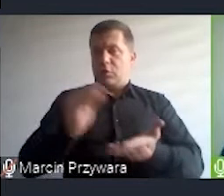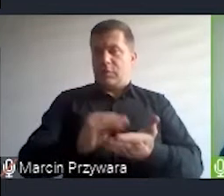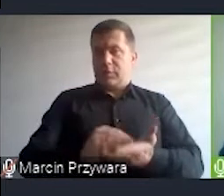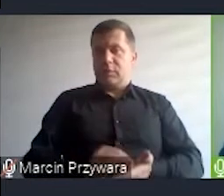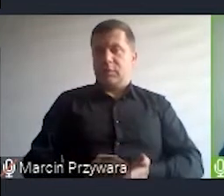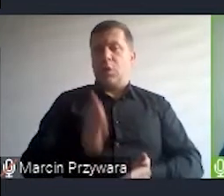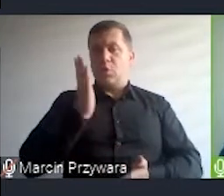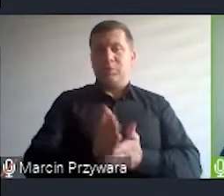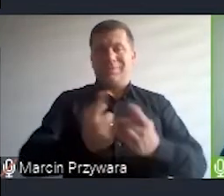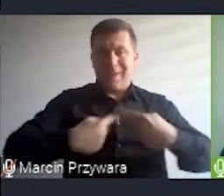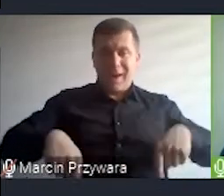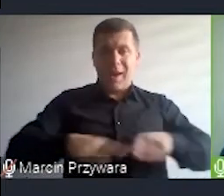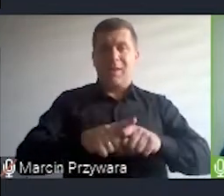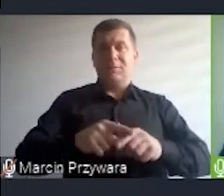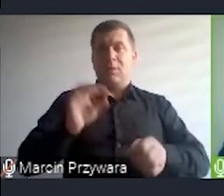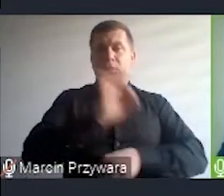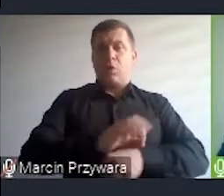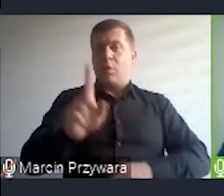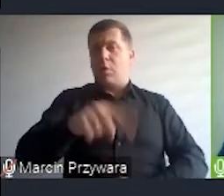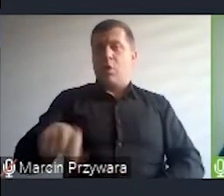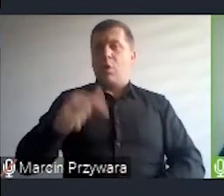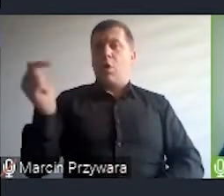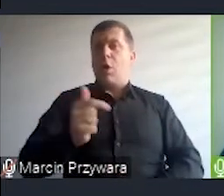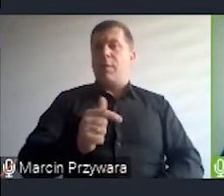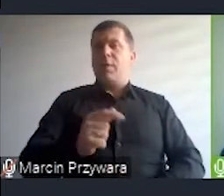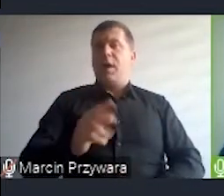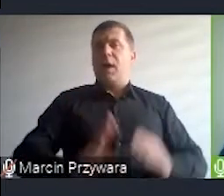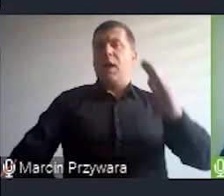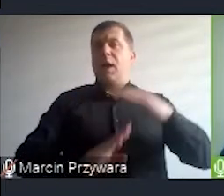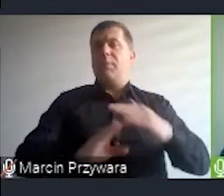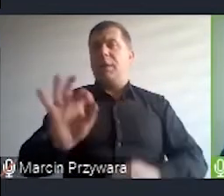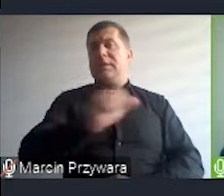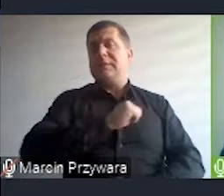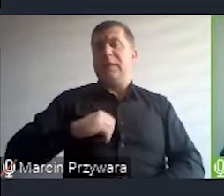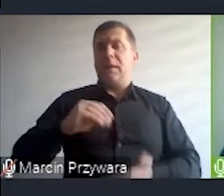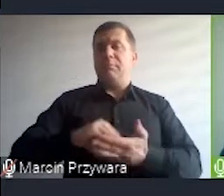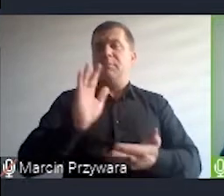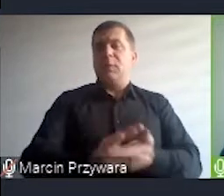a na etapie realizacji projektu obowiązuje Państwa ten limit, który sami wpisaliście sobie do wniosku,